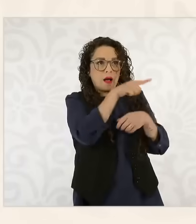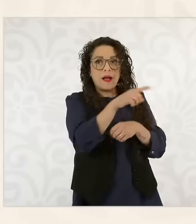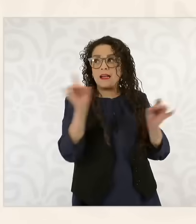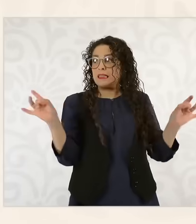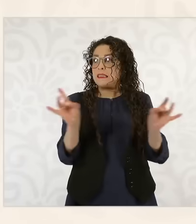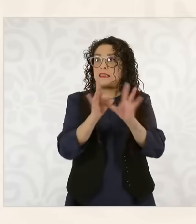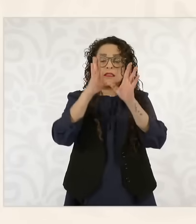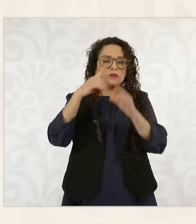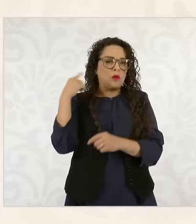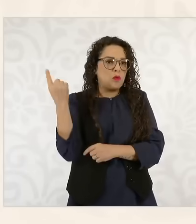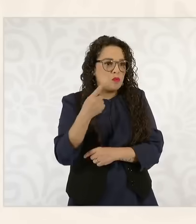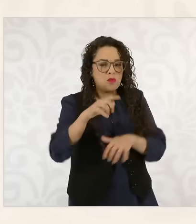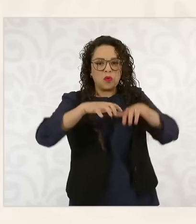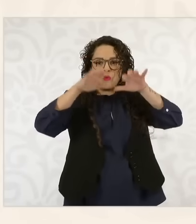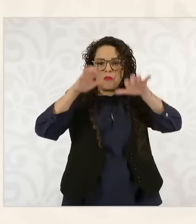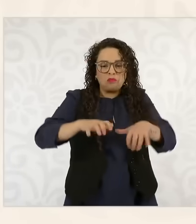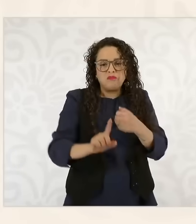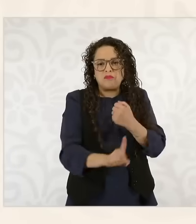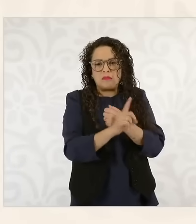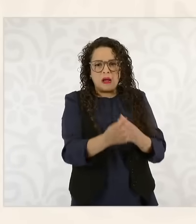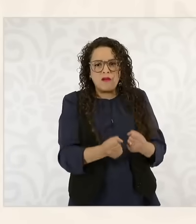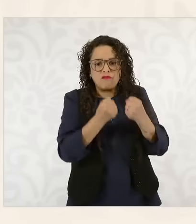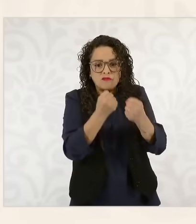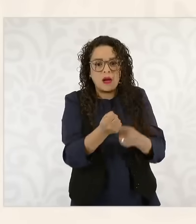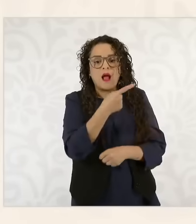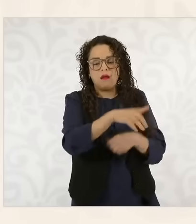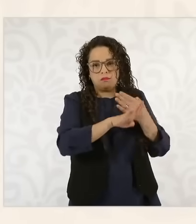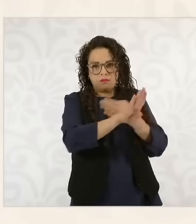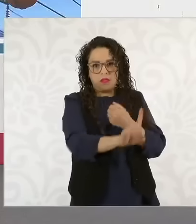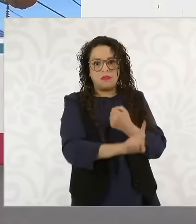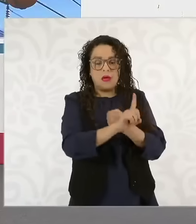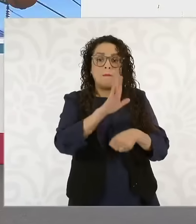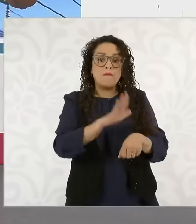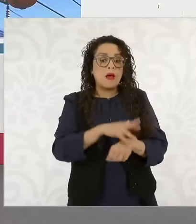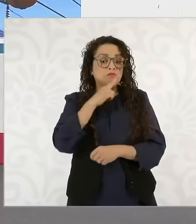también transformadores digitales que nos dan toda esa versatilidad y una mejor eficiencia. Ante todo